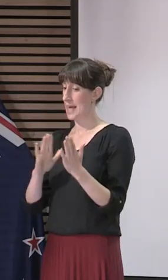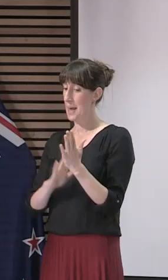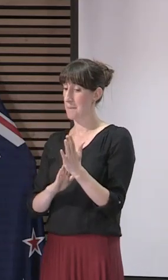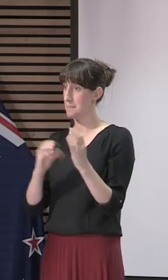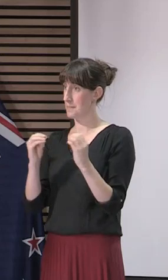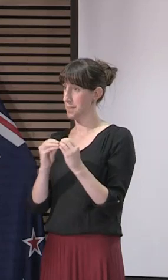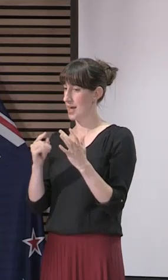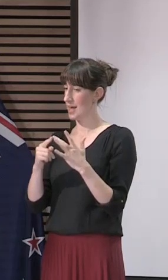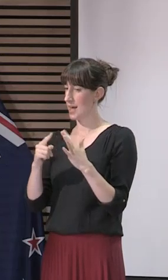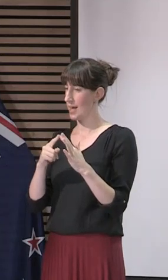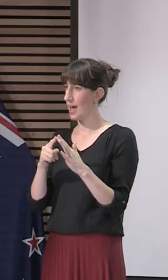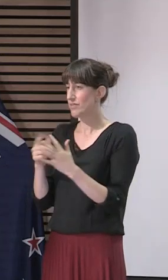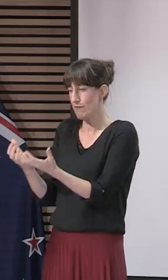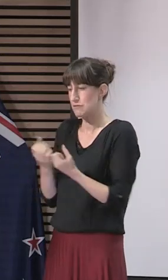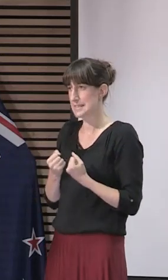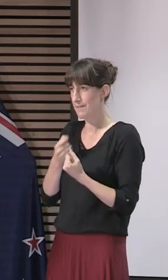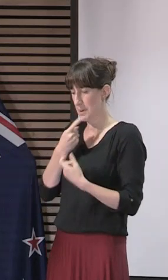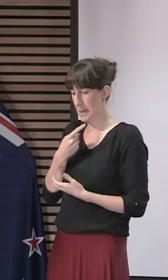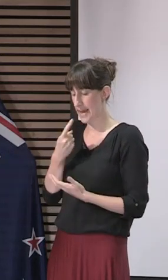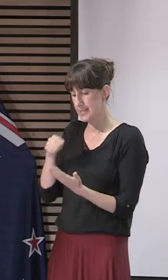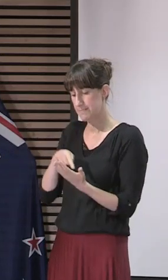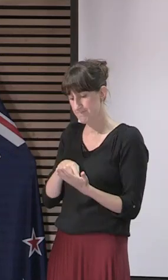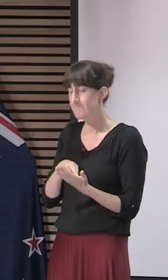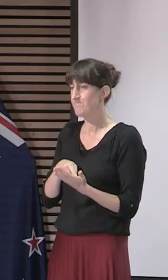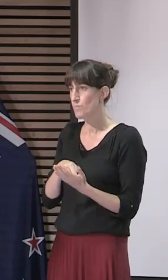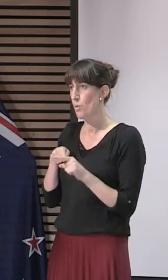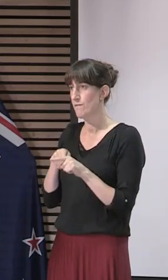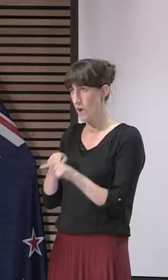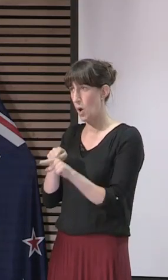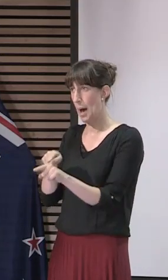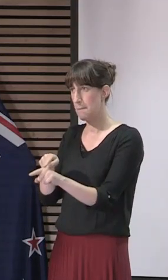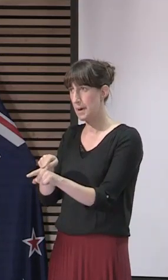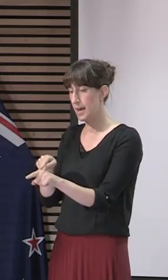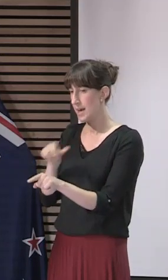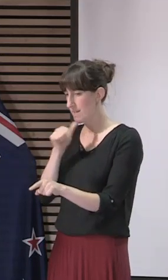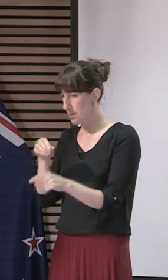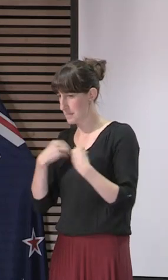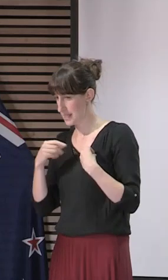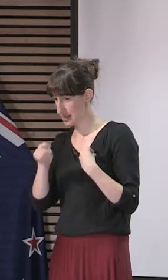whakawhiti hapori me nga